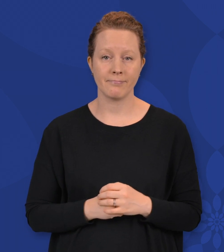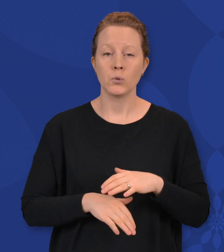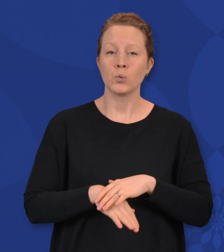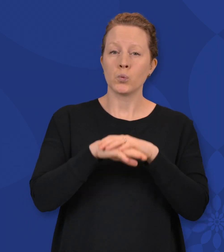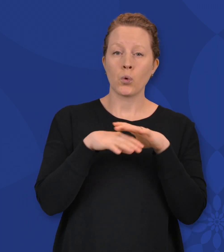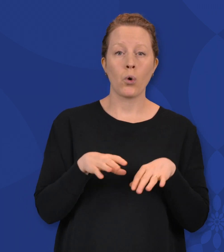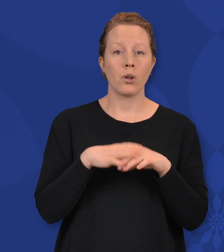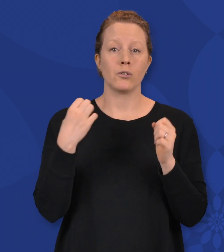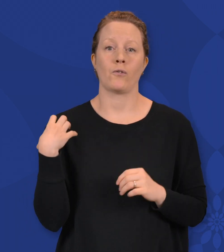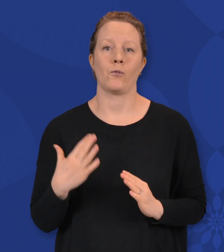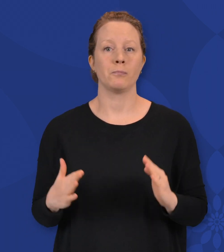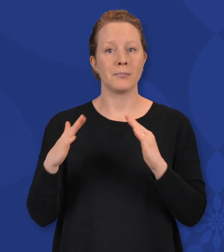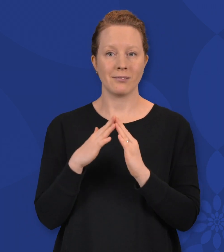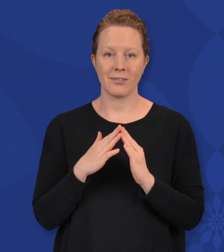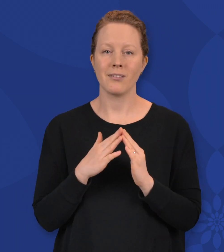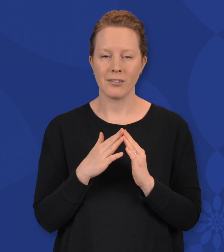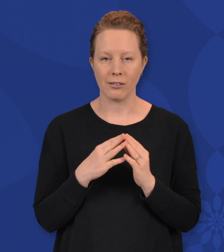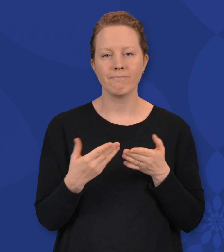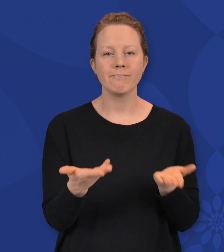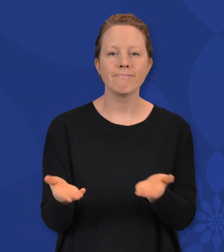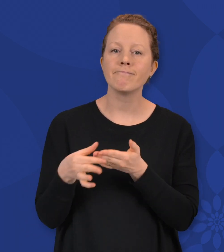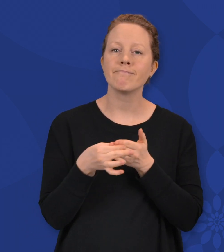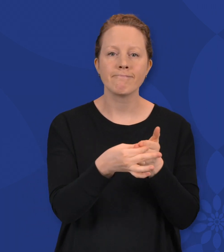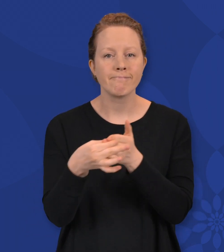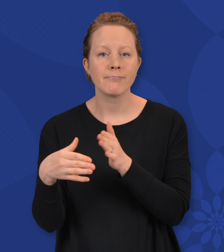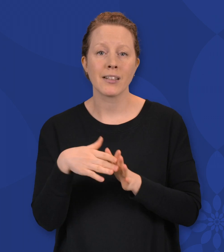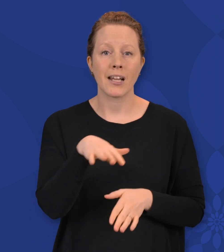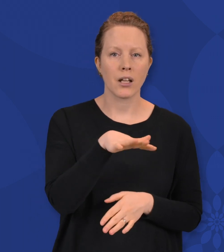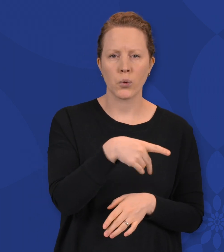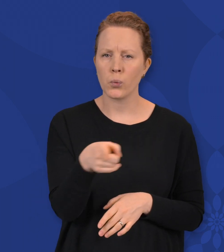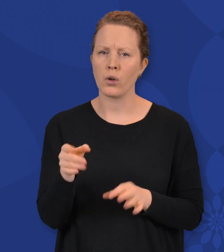Social- och hälsovårdsministeriet ger regionerna anvisningar om -